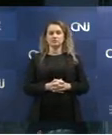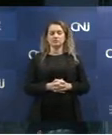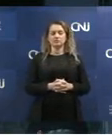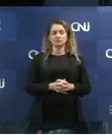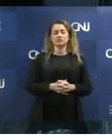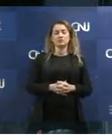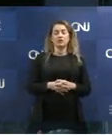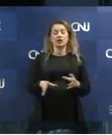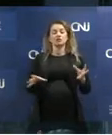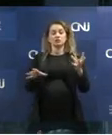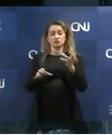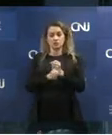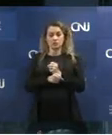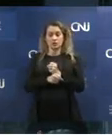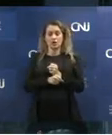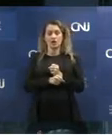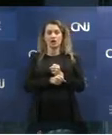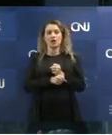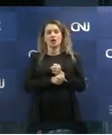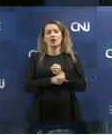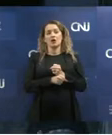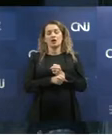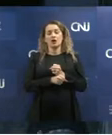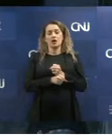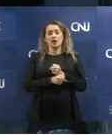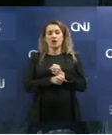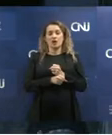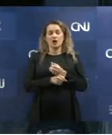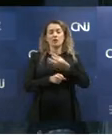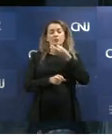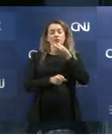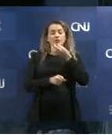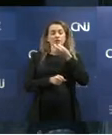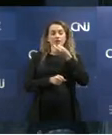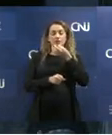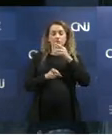à divergência inaugurada pelo conselheiro, quem pelo nosso Vieira de Mello